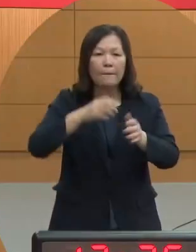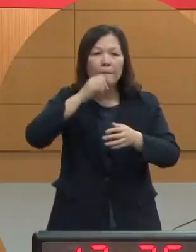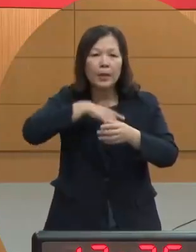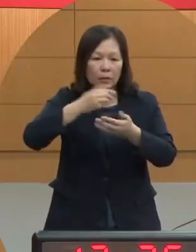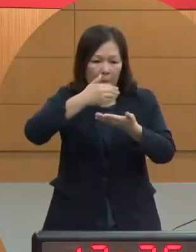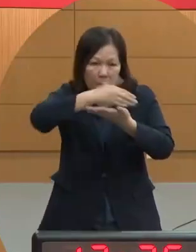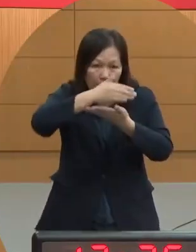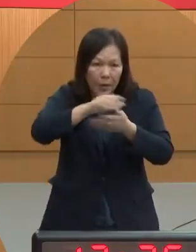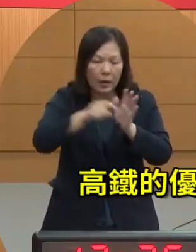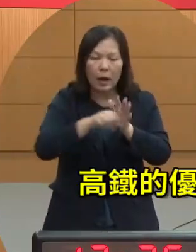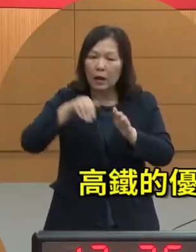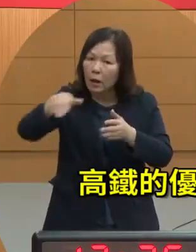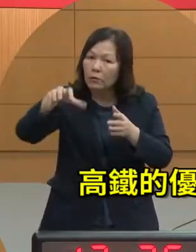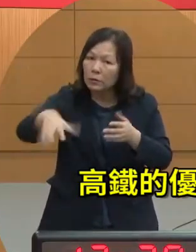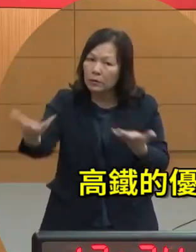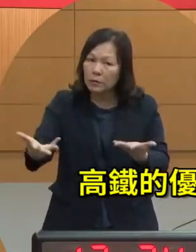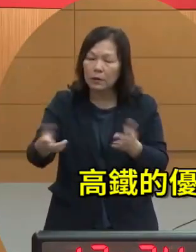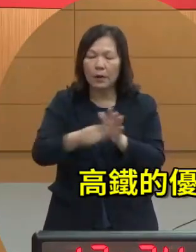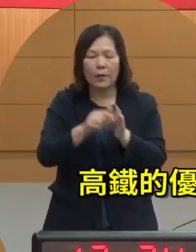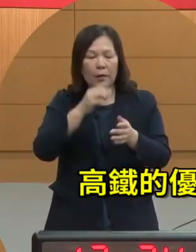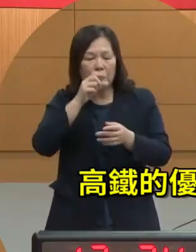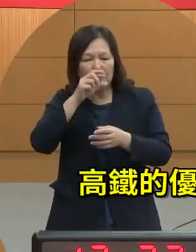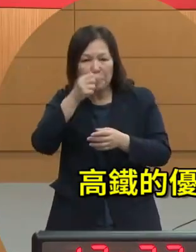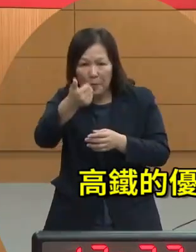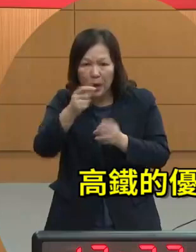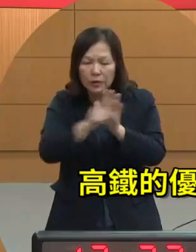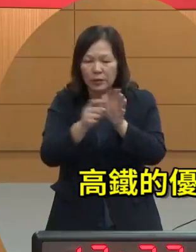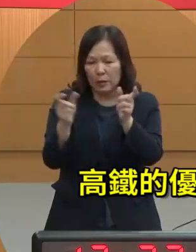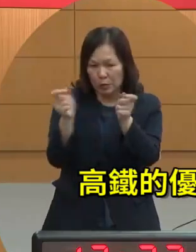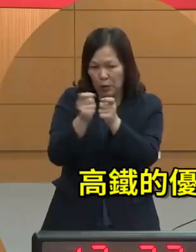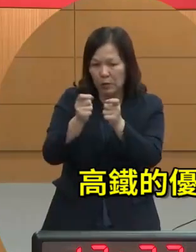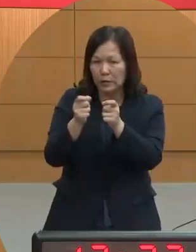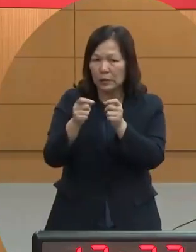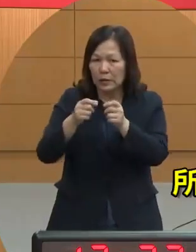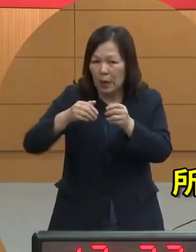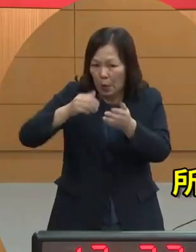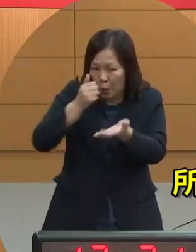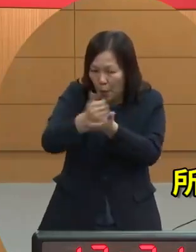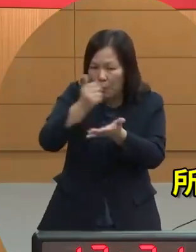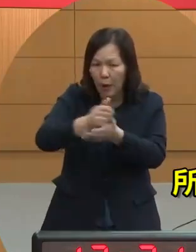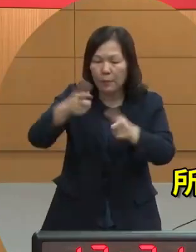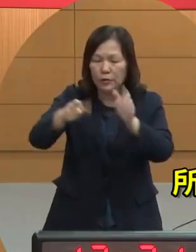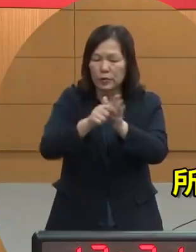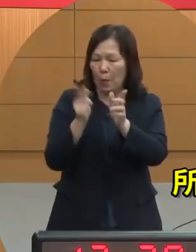那高鐵站呢 高鐵的優勢不是短程運輸 是長程運輸 所以今天高鐵如果要拉